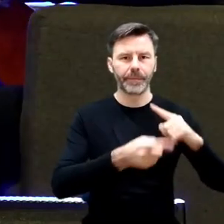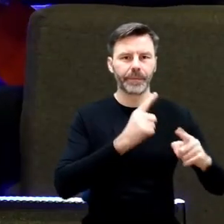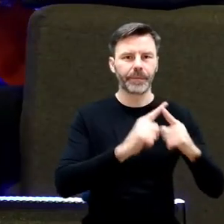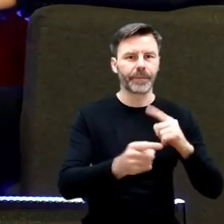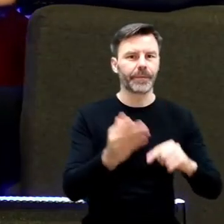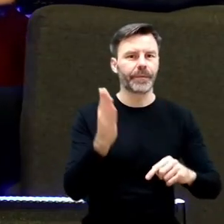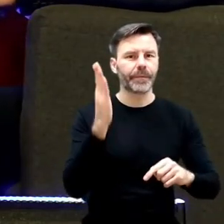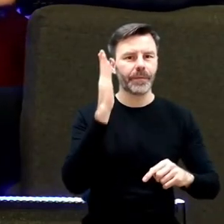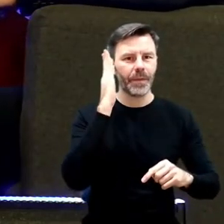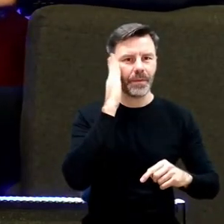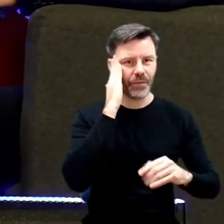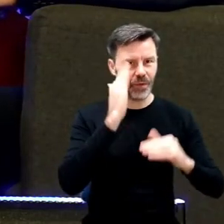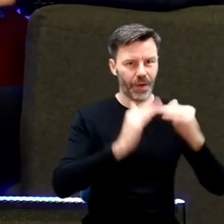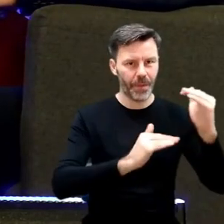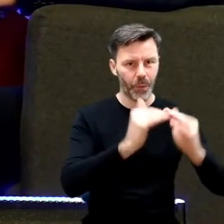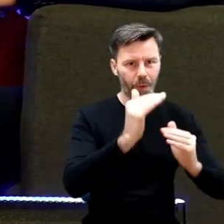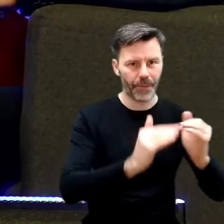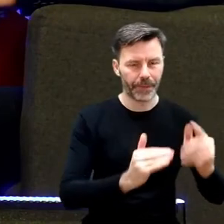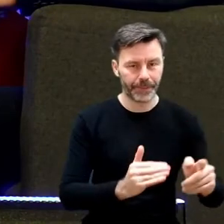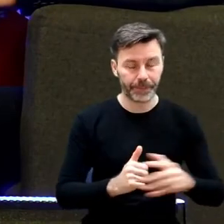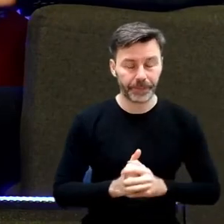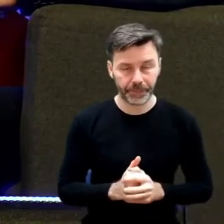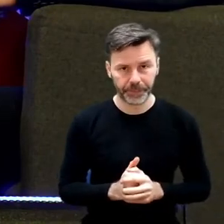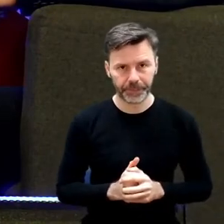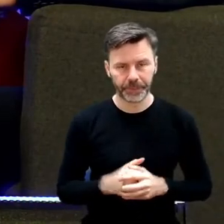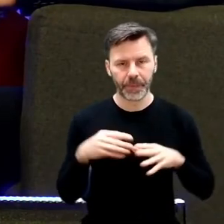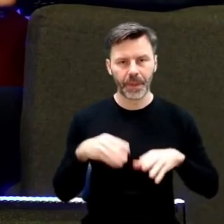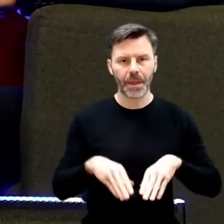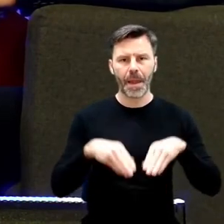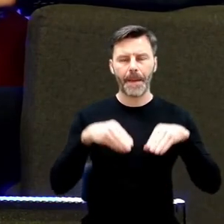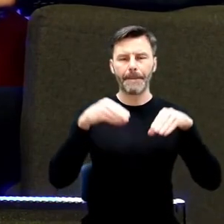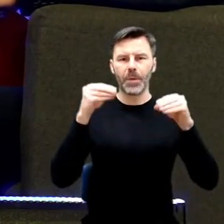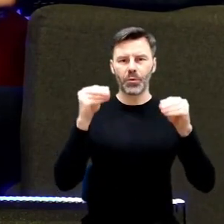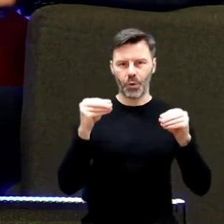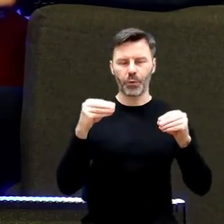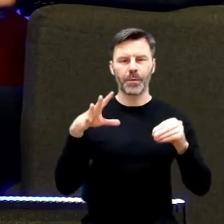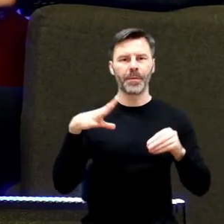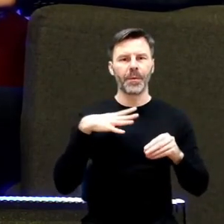I tutaj akurat na samym początku kadencji była zgoda w Radzie Miejskiej